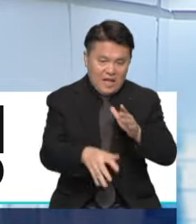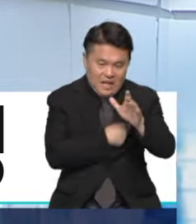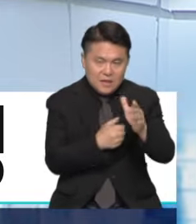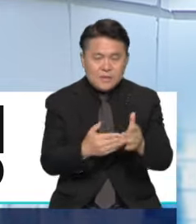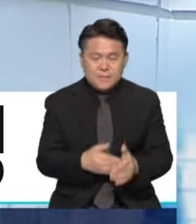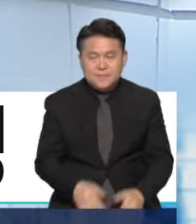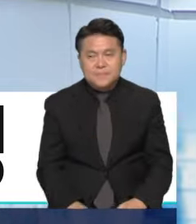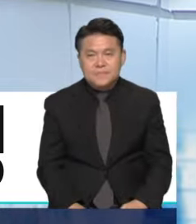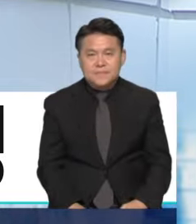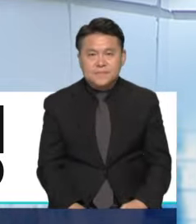최재영 기자입니다.